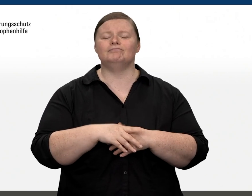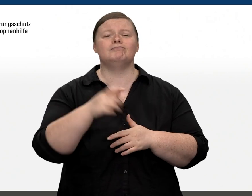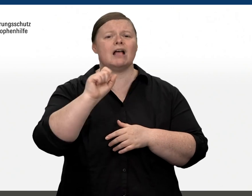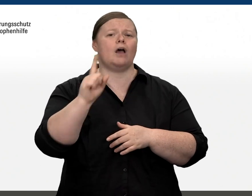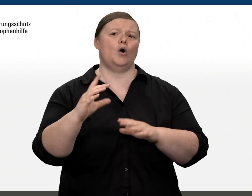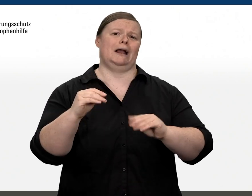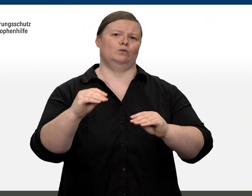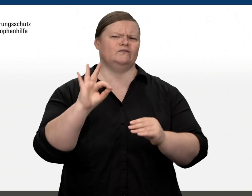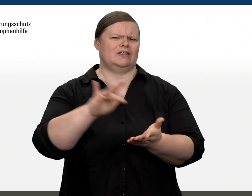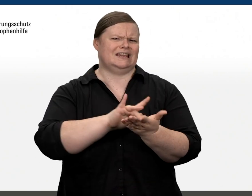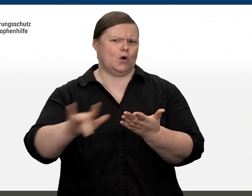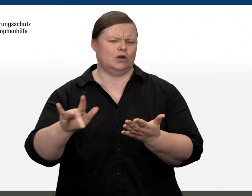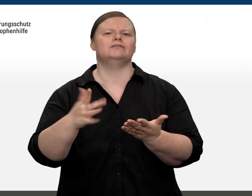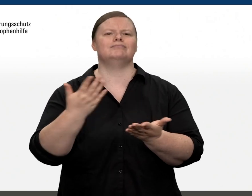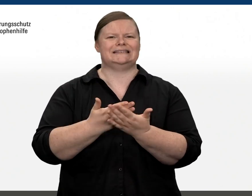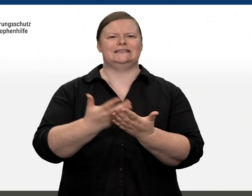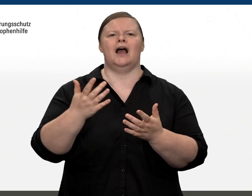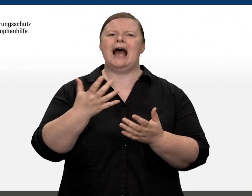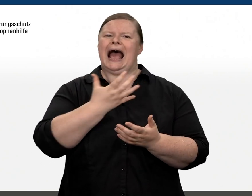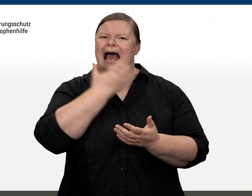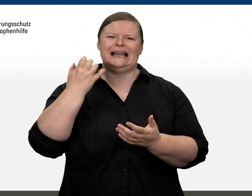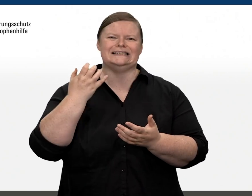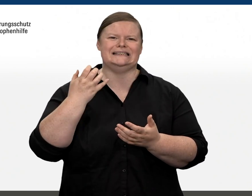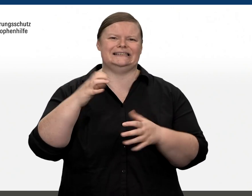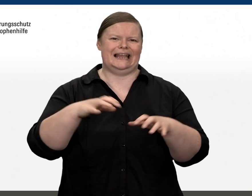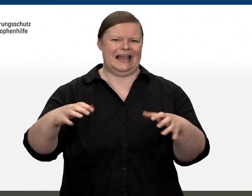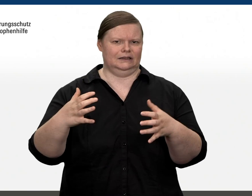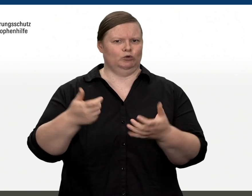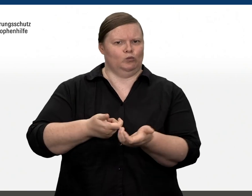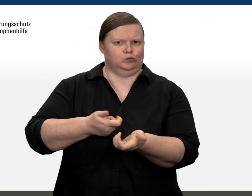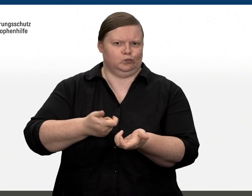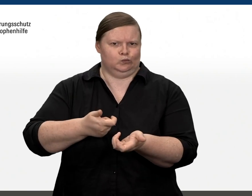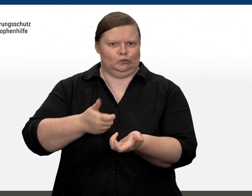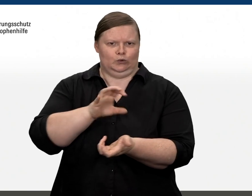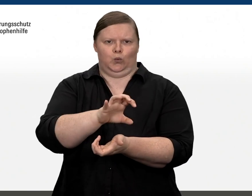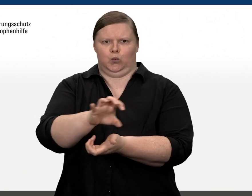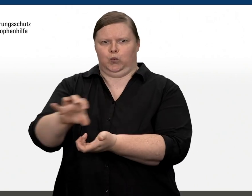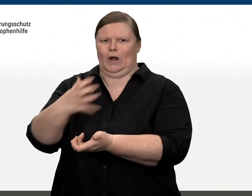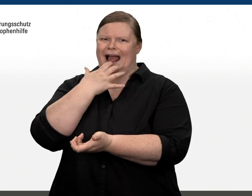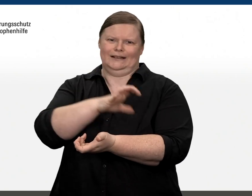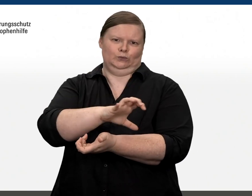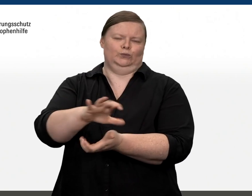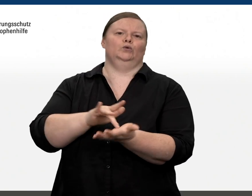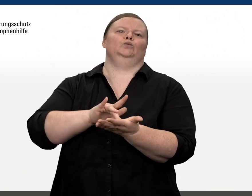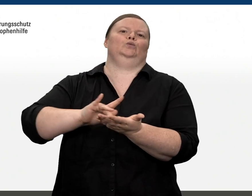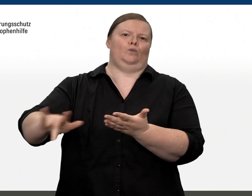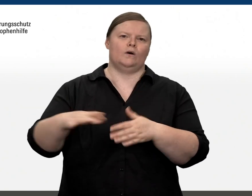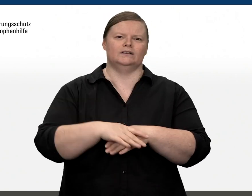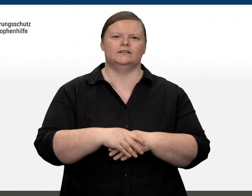Nutzen Sie Heizgeräte für das Trocknen.